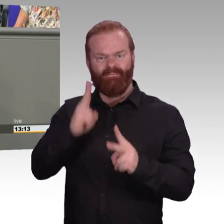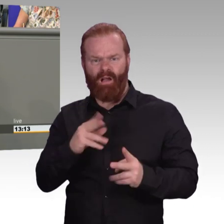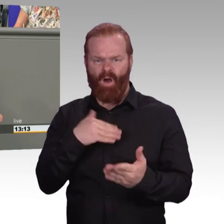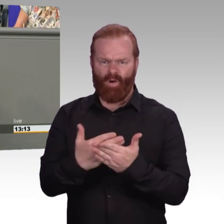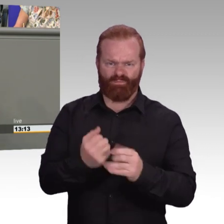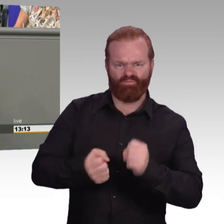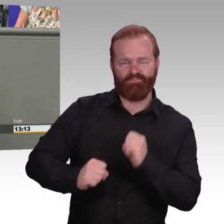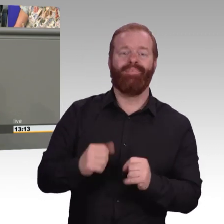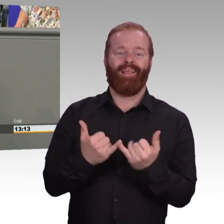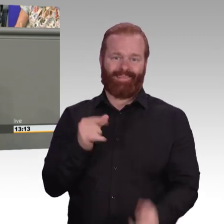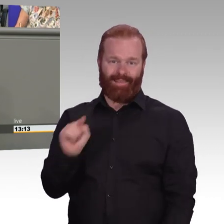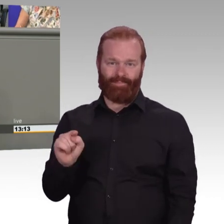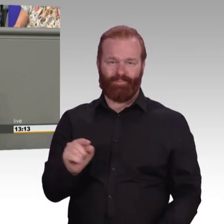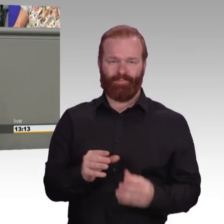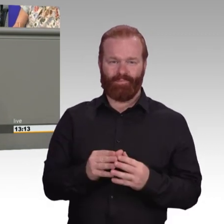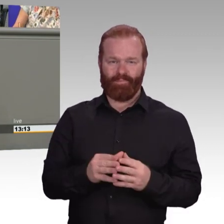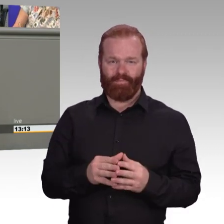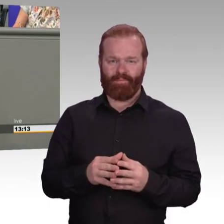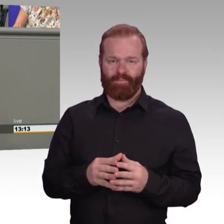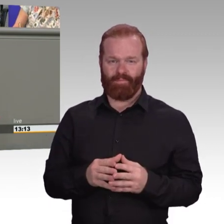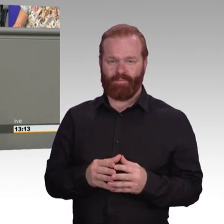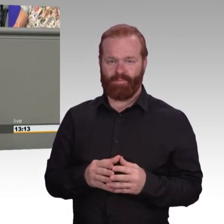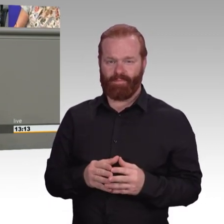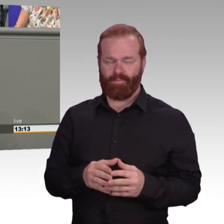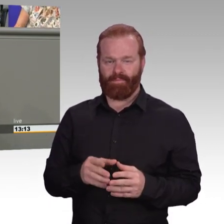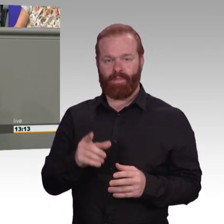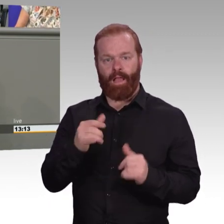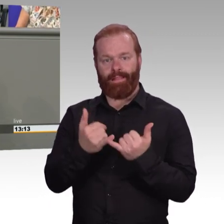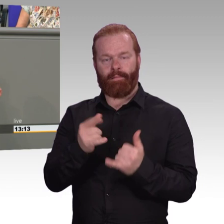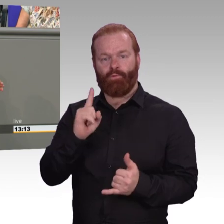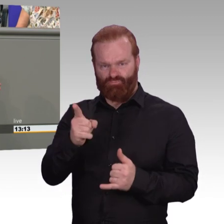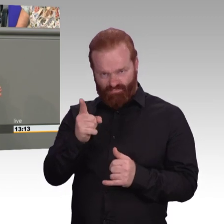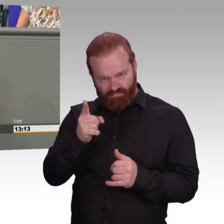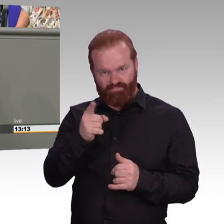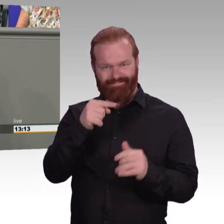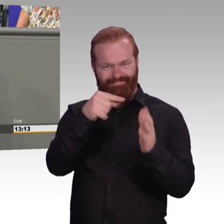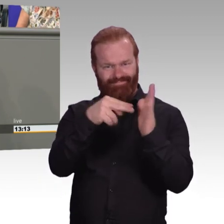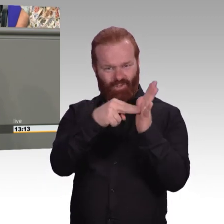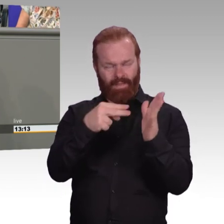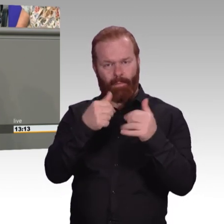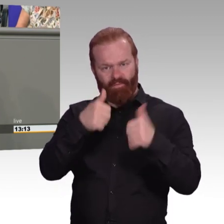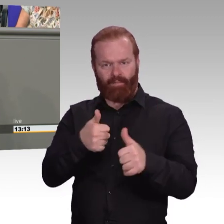(Beifall) Sondern es kann lediglich darum gehen,